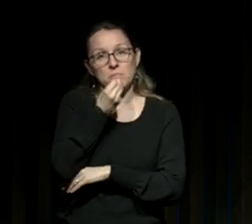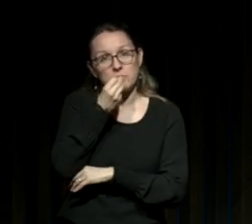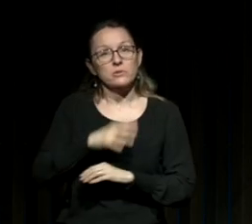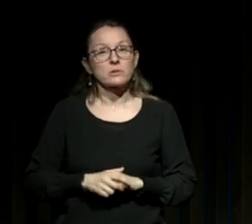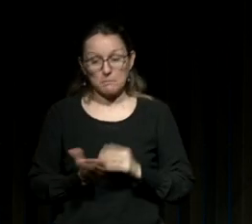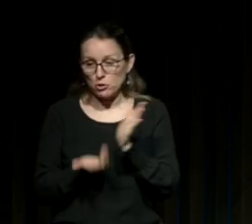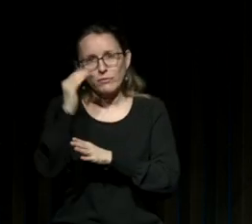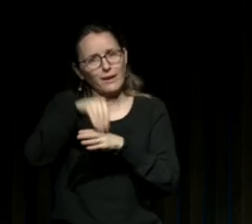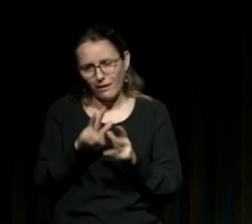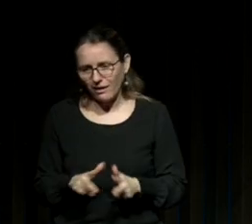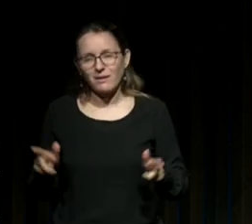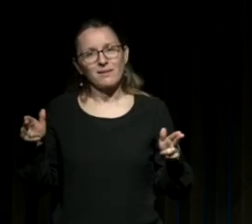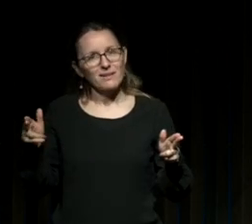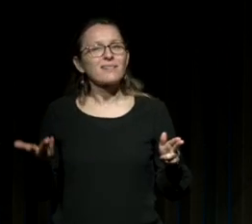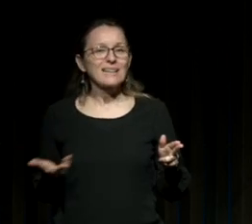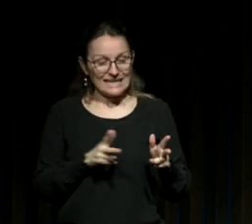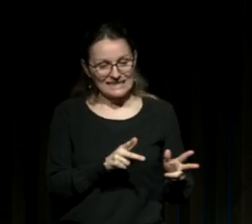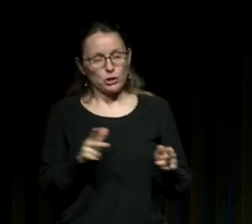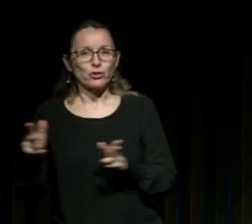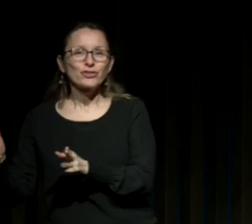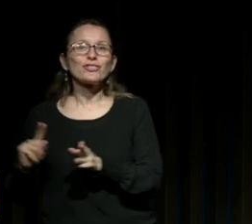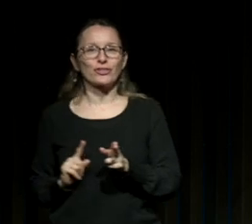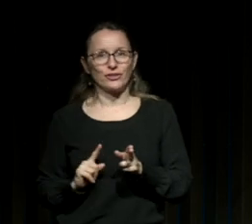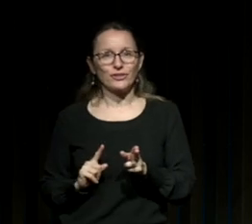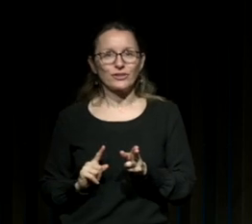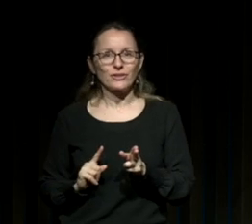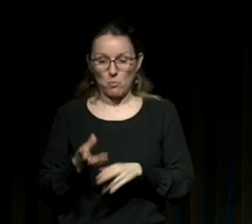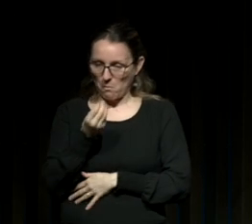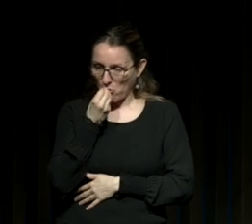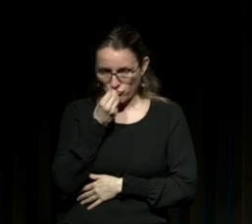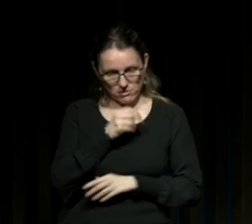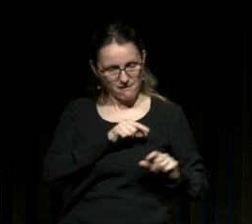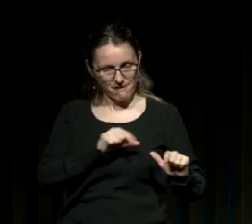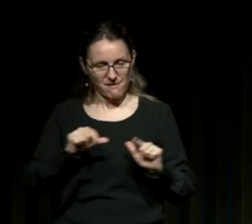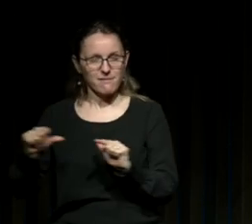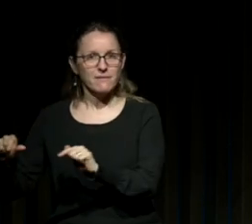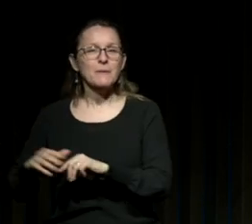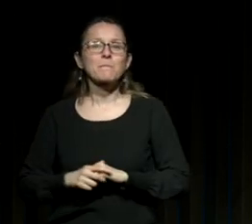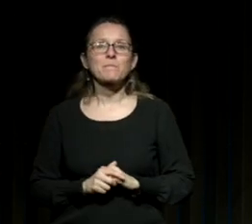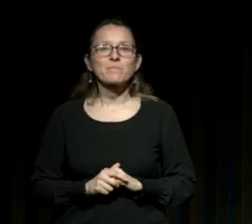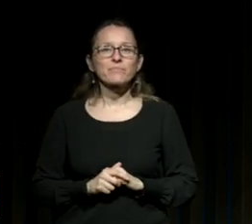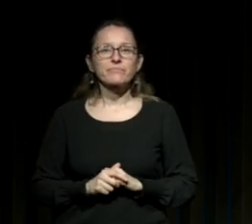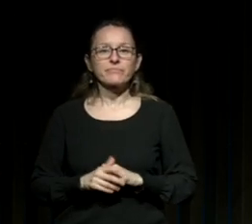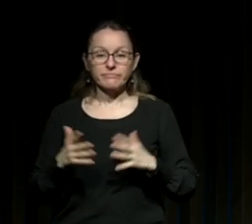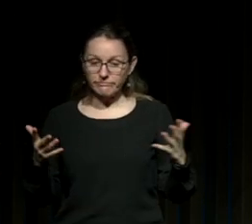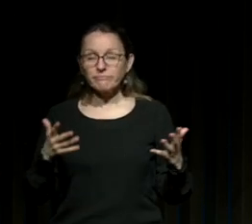journée ça s'appelle la séquence prandiale quand on regarde la séquence prandiale des individus